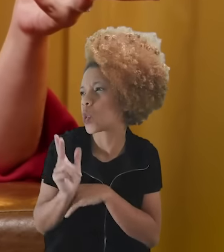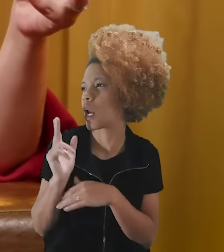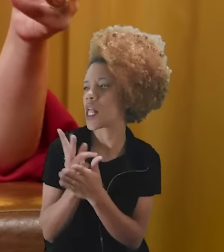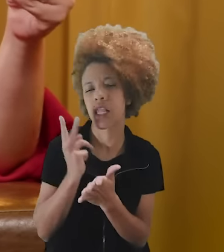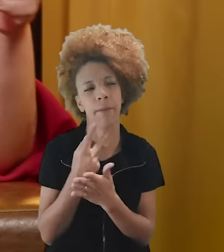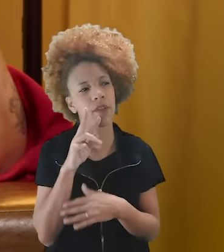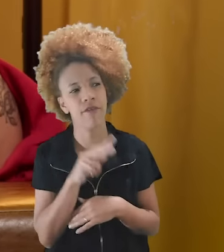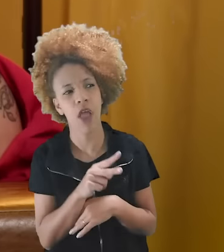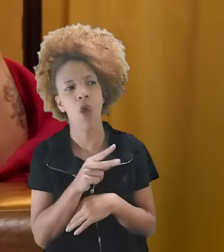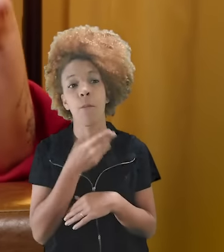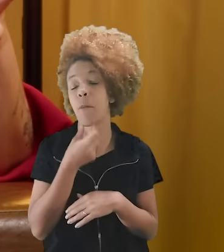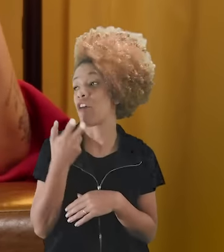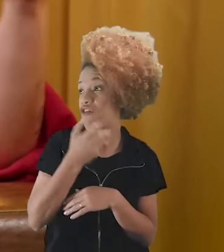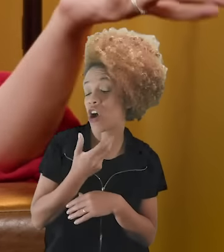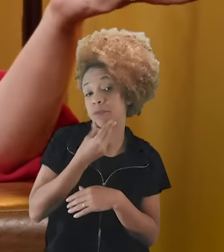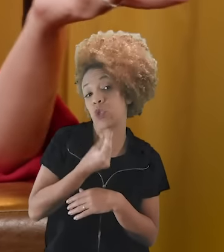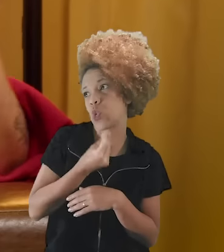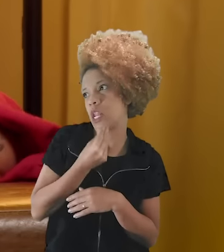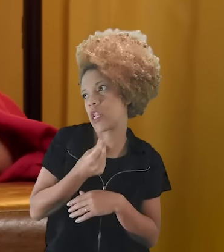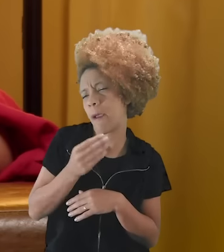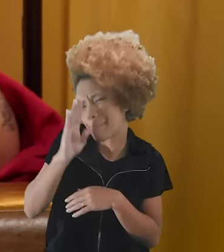de você sempre Ouvi uma voz masculina narrando principalmente no futebol né que a gente sempre